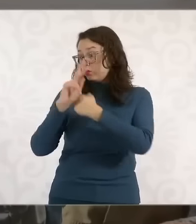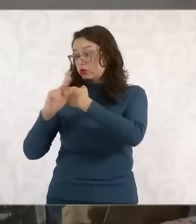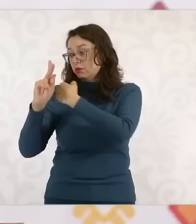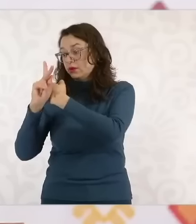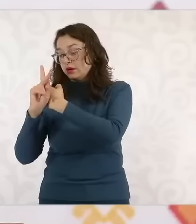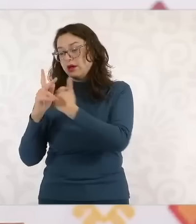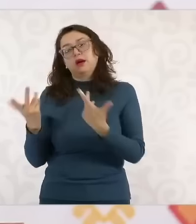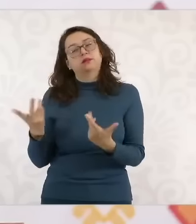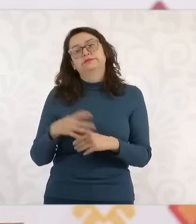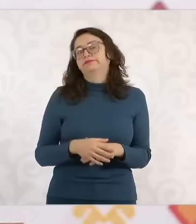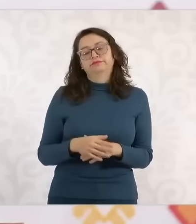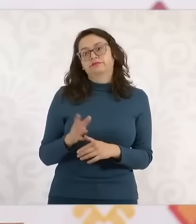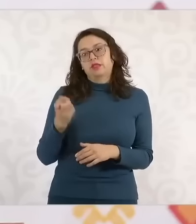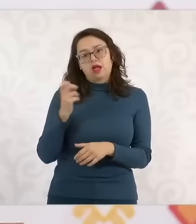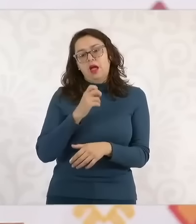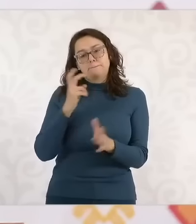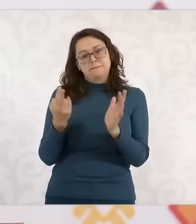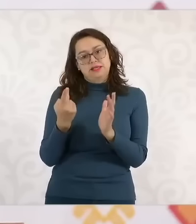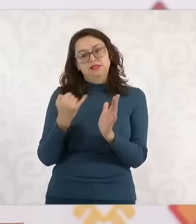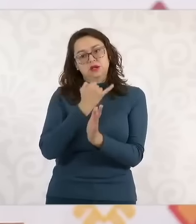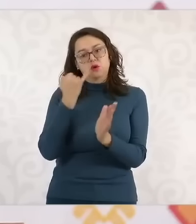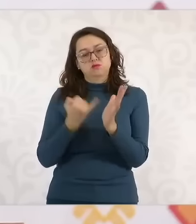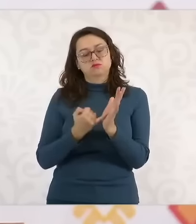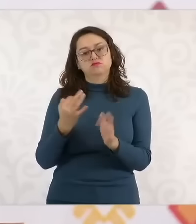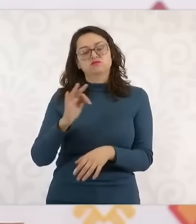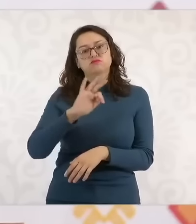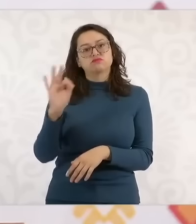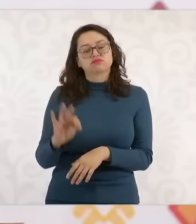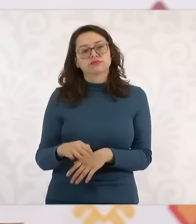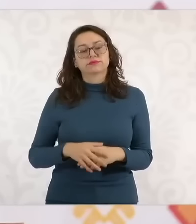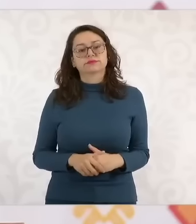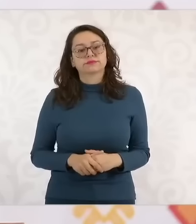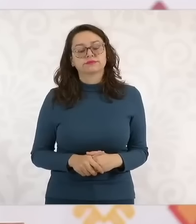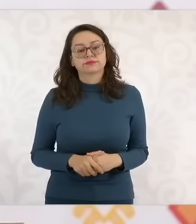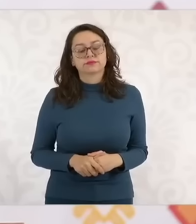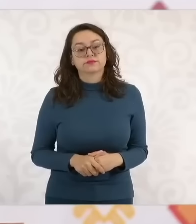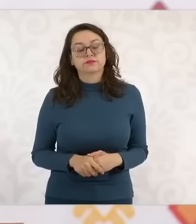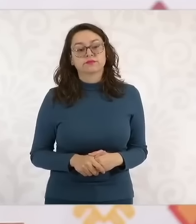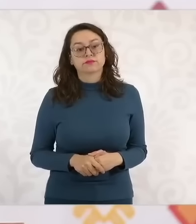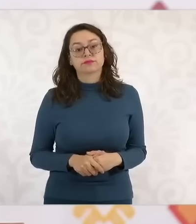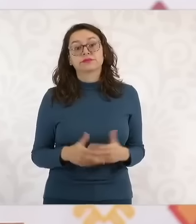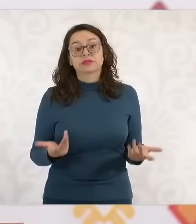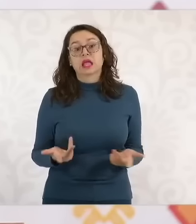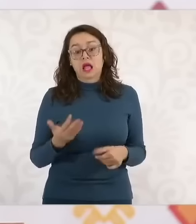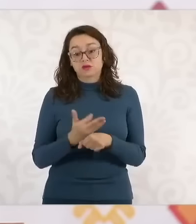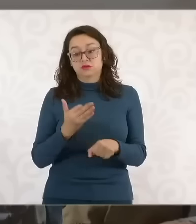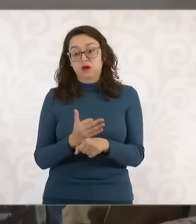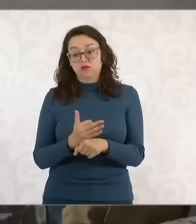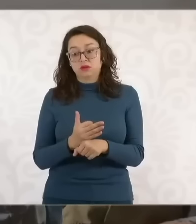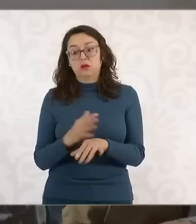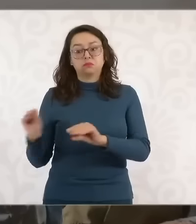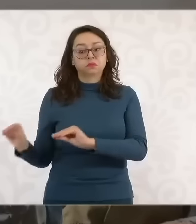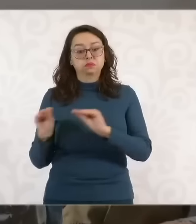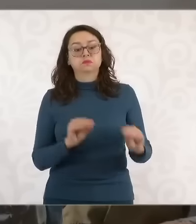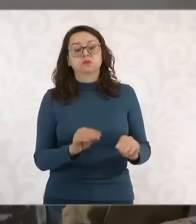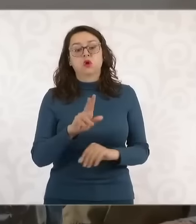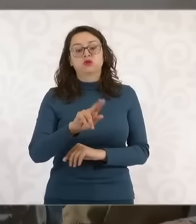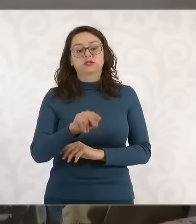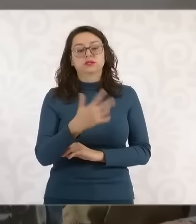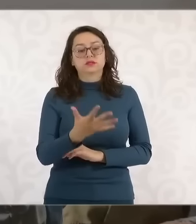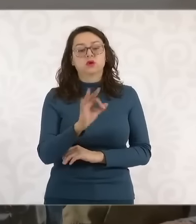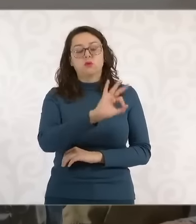+ 25 que pusieron nuevo, pagarías 27.5. Entonces el 85% en resumen ya está dentro del tratado del